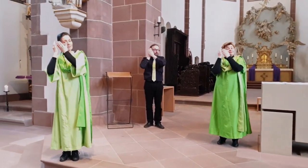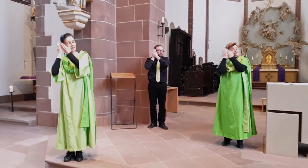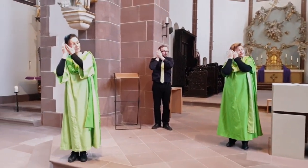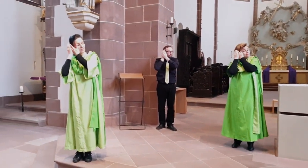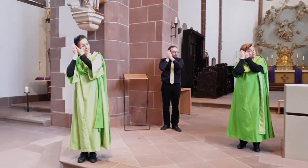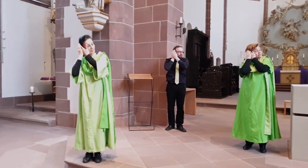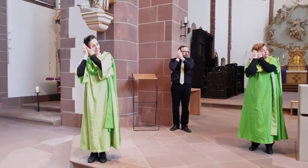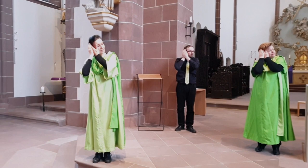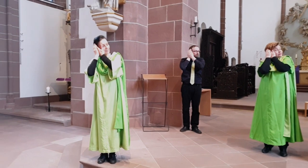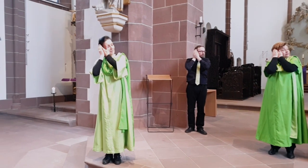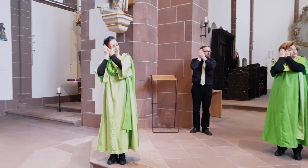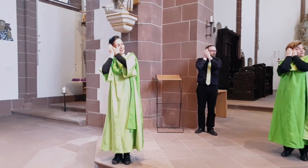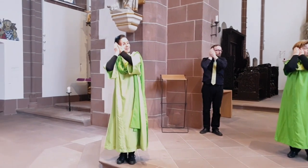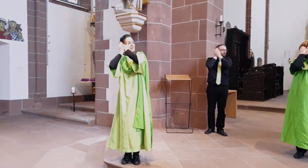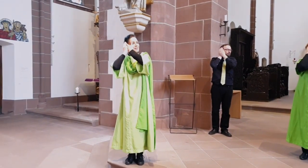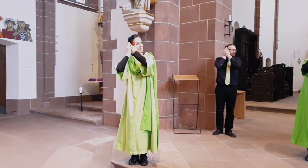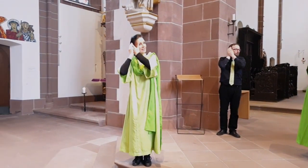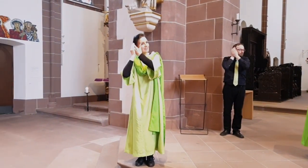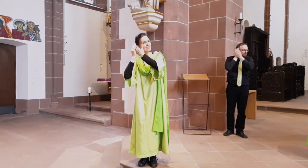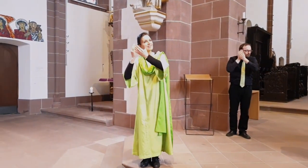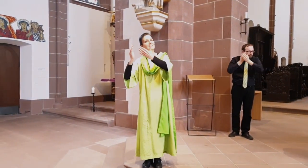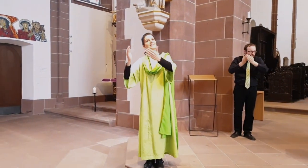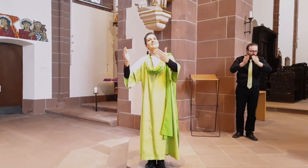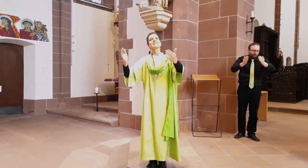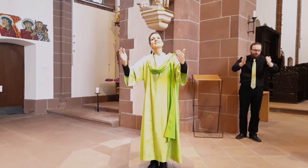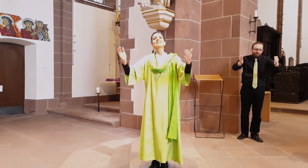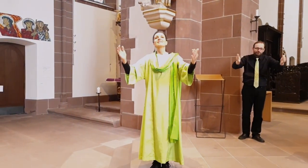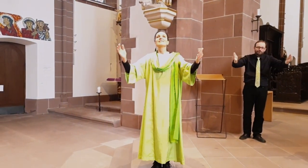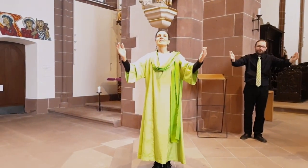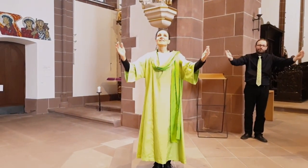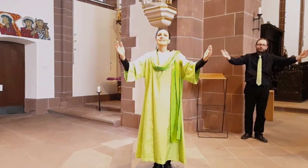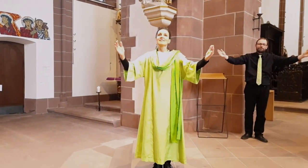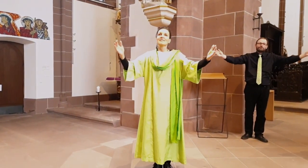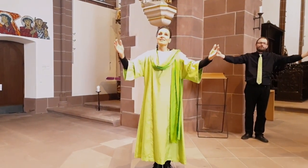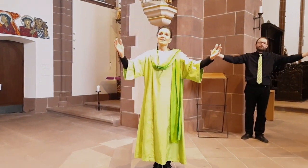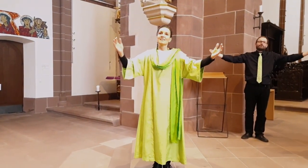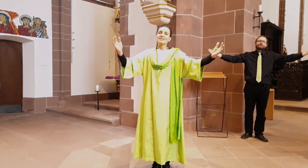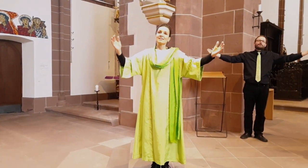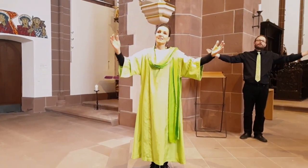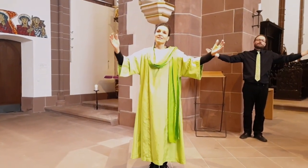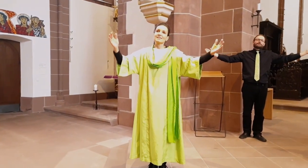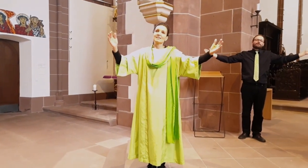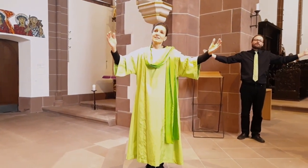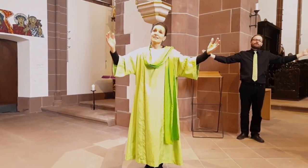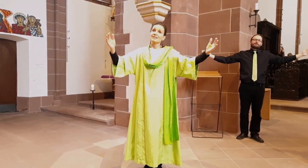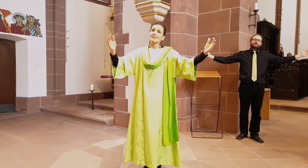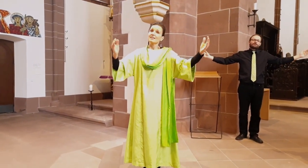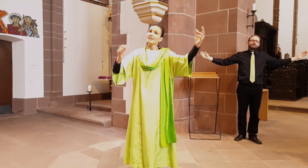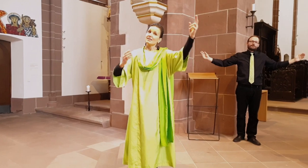Effata – öffne dich!